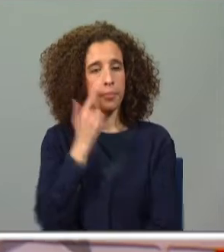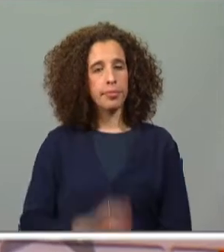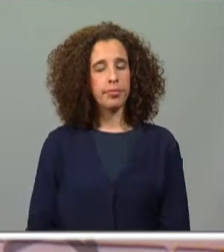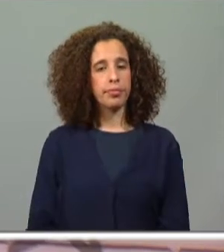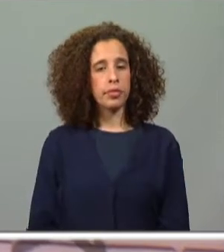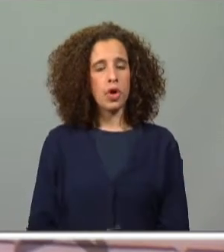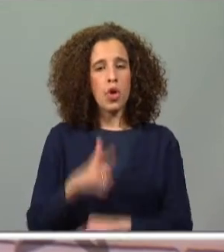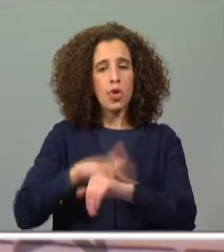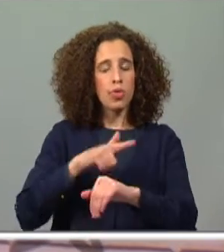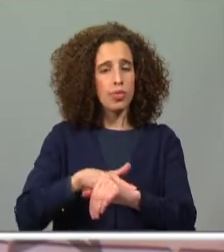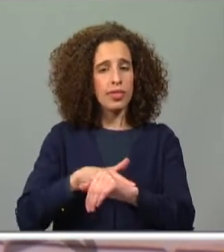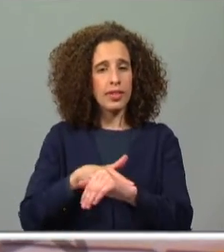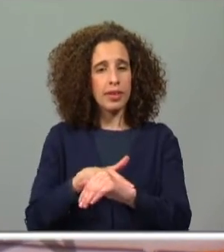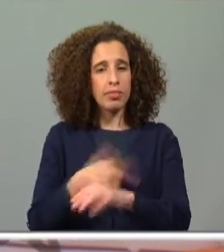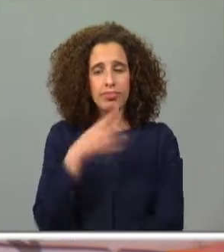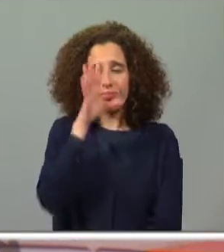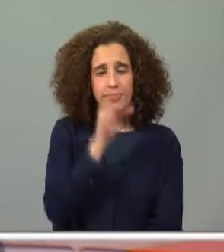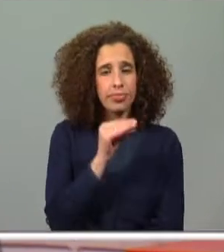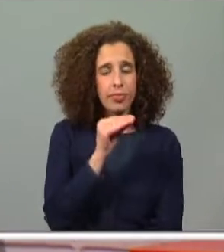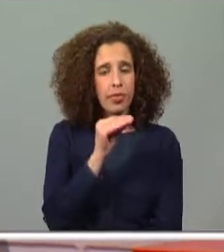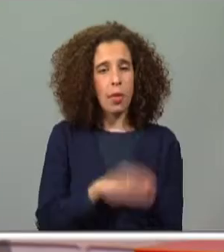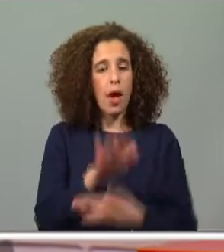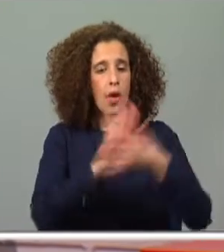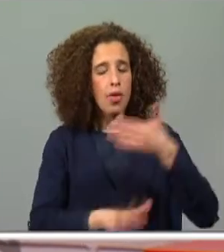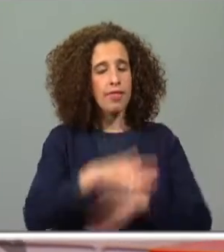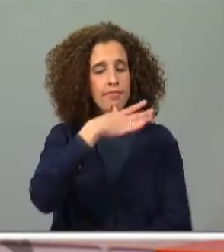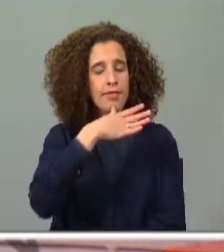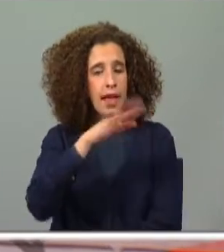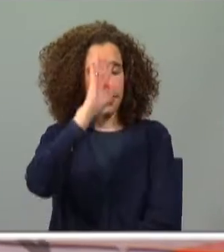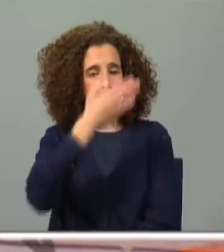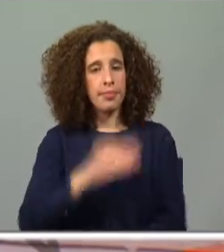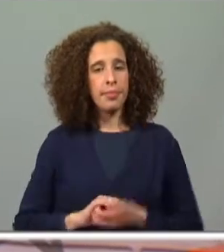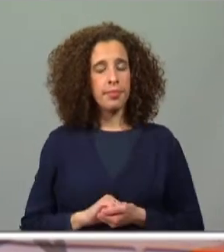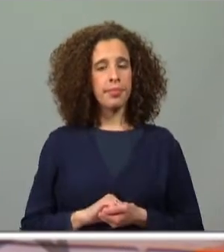que o tempo é Indefinido como a própria colega da narradora sabia 那個時間和它自己一樣是無限的敘述者的同事知道